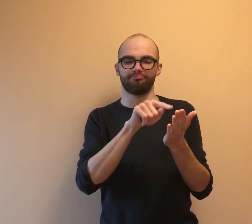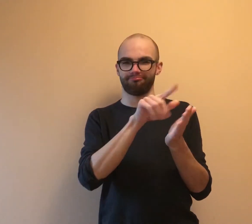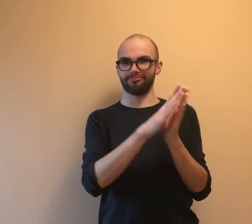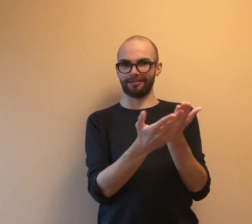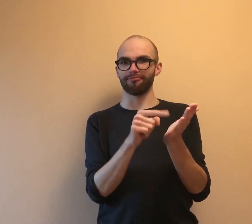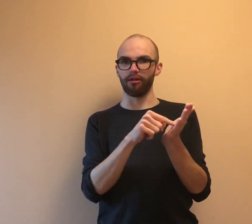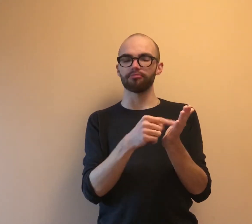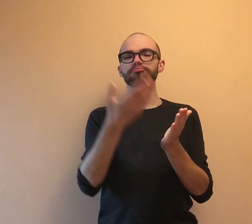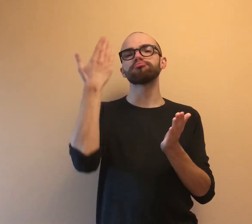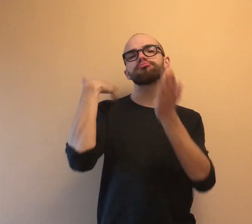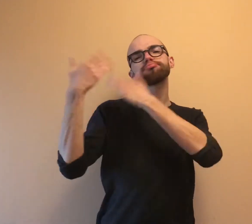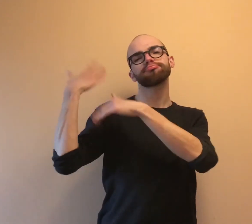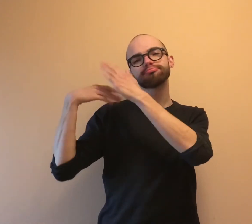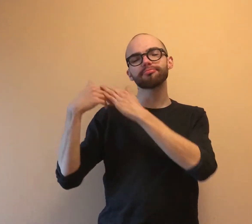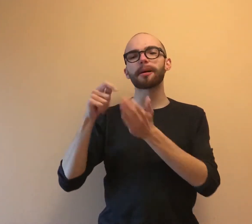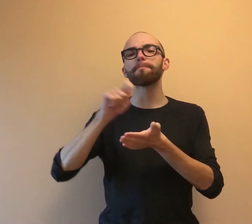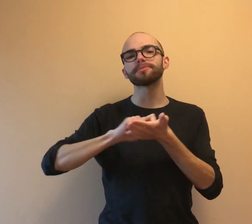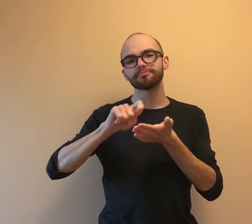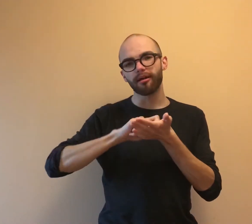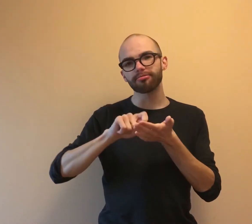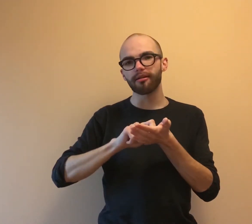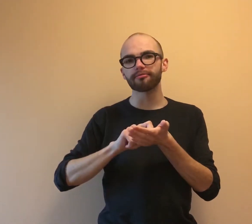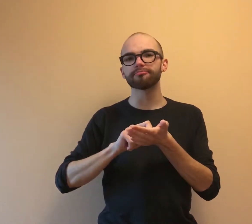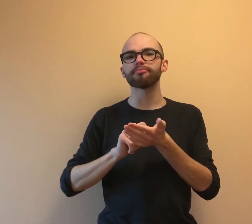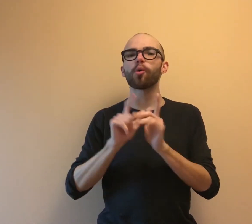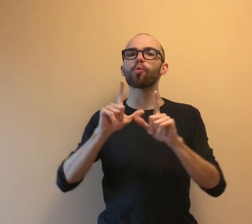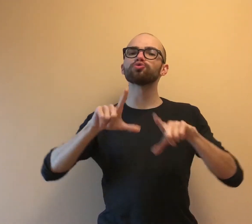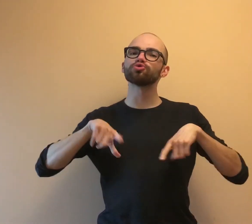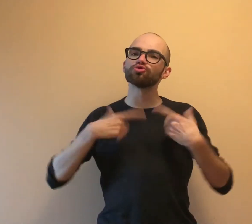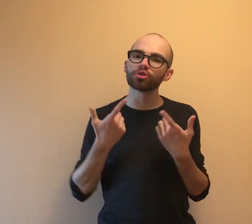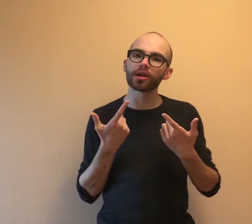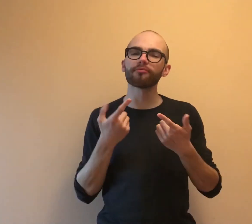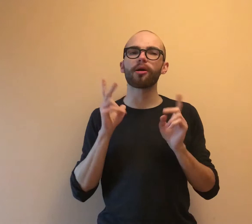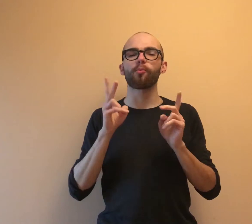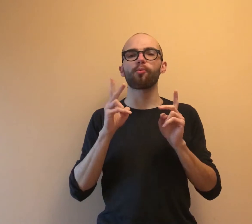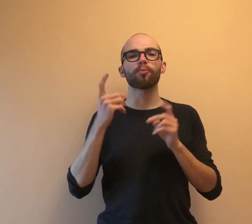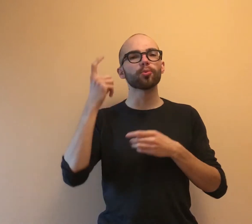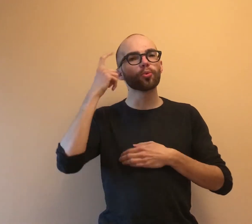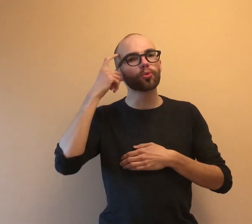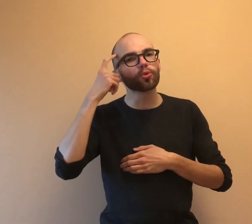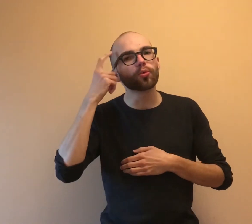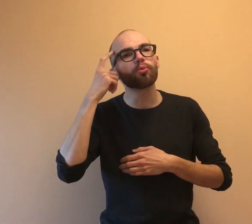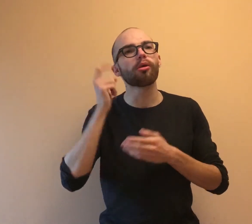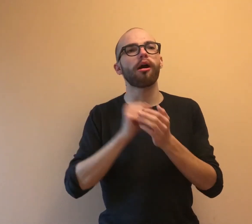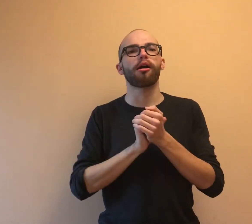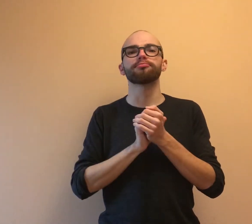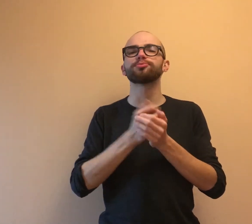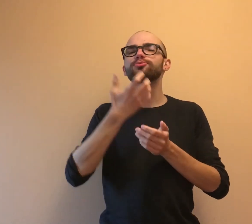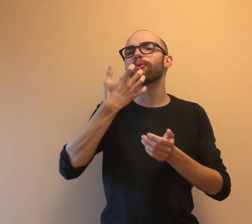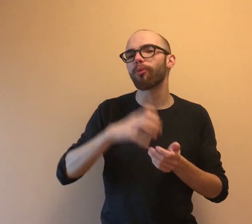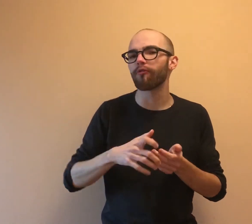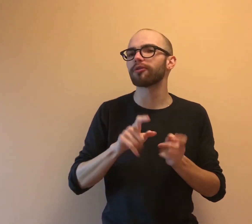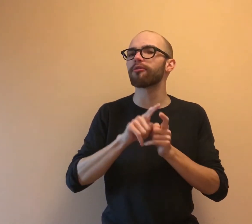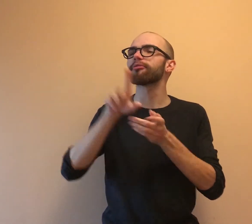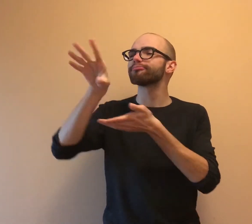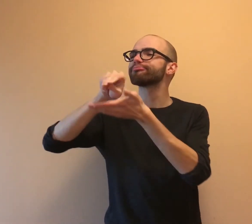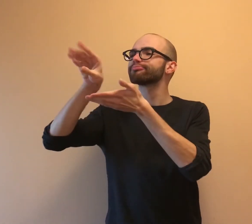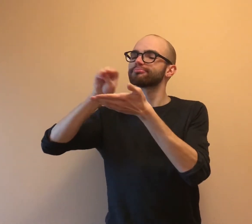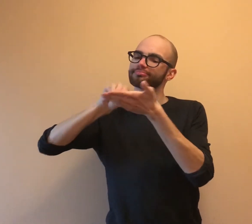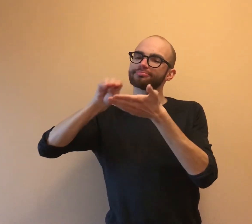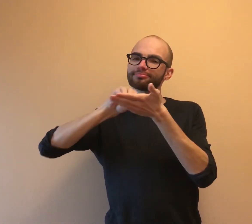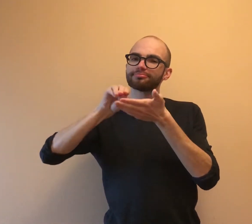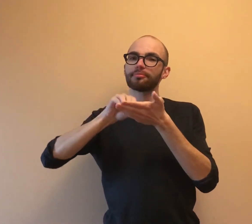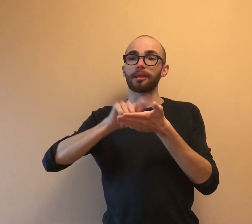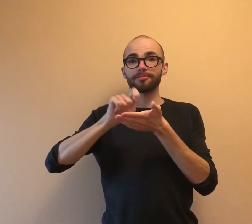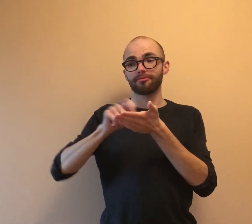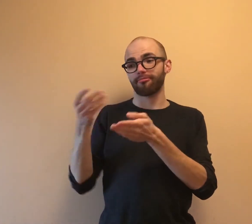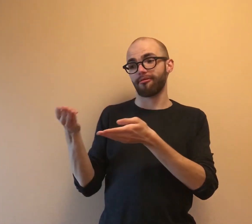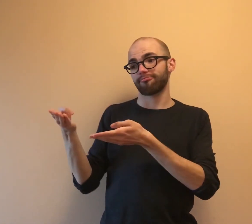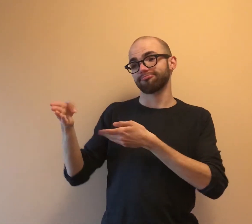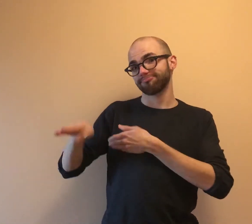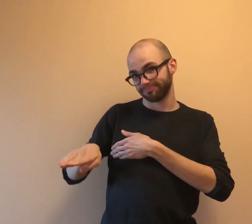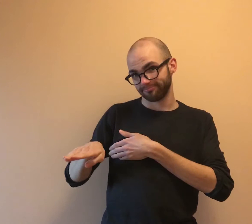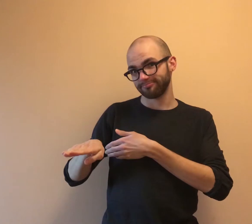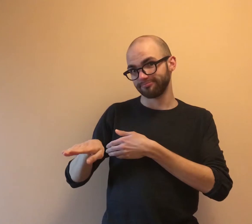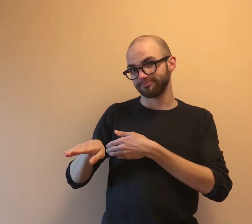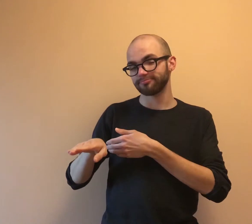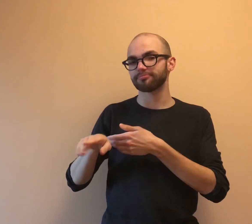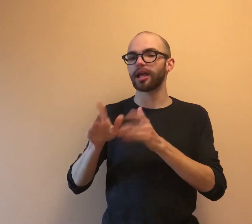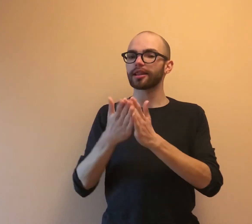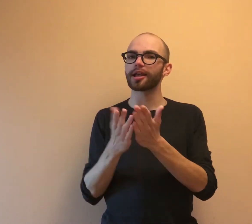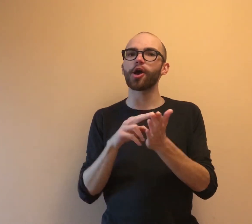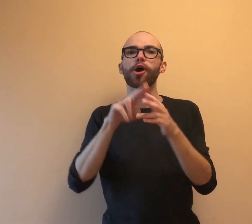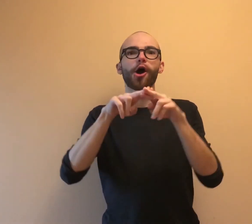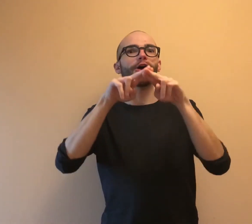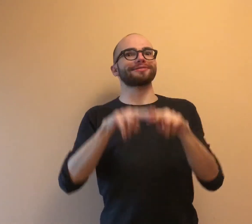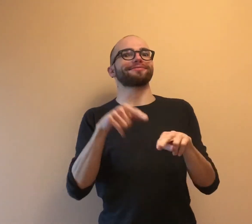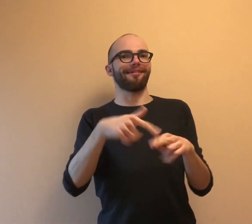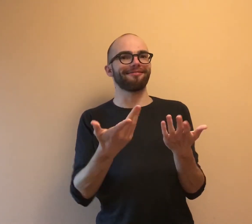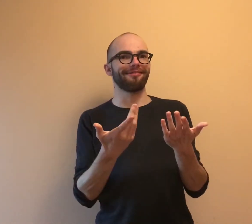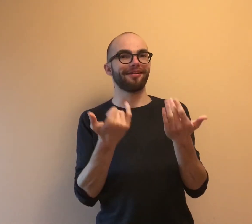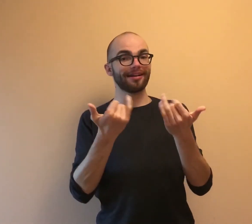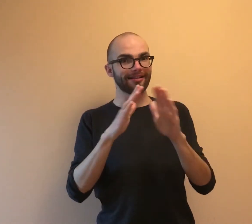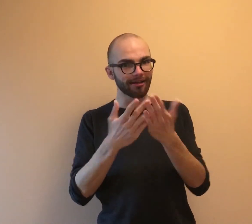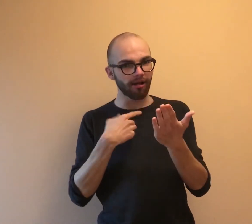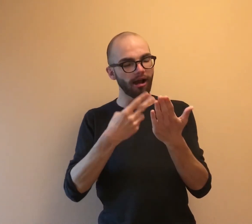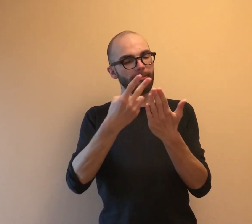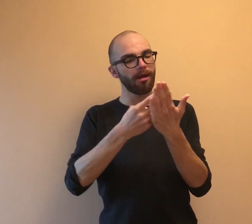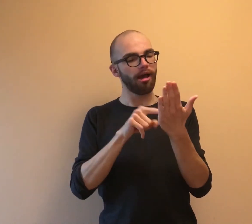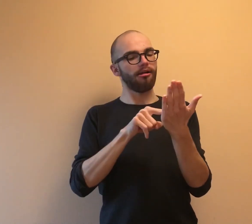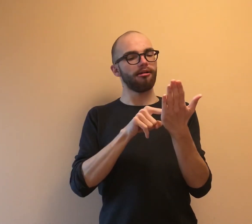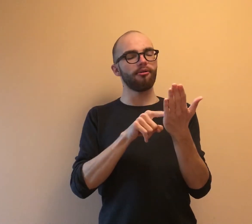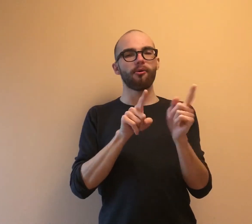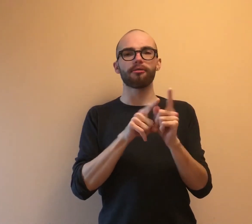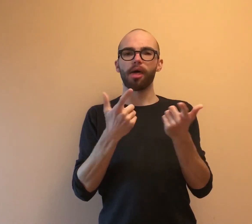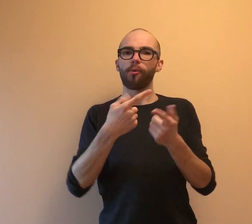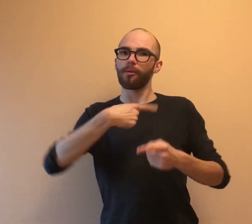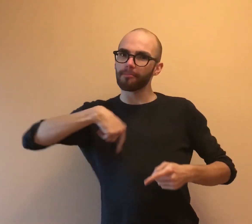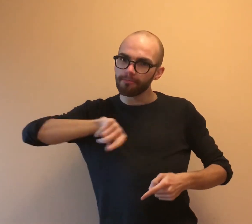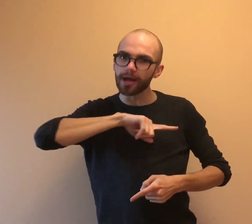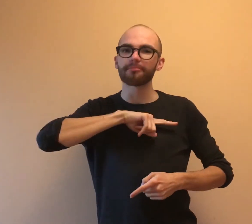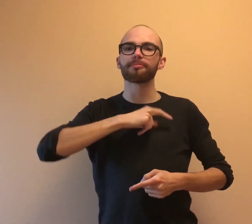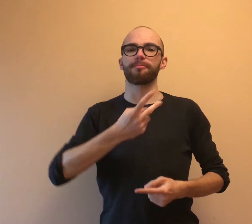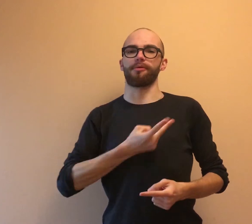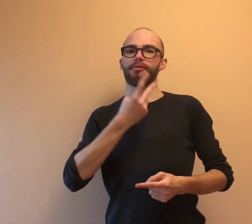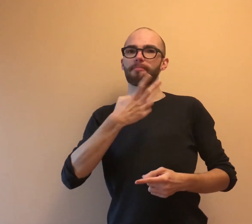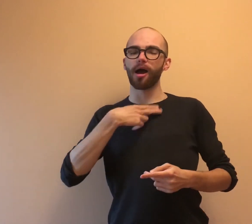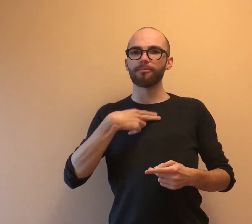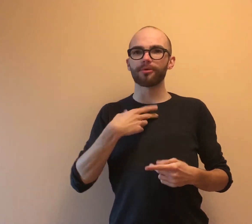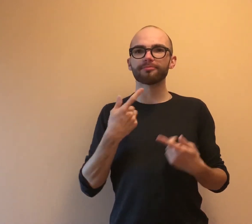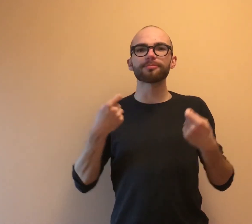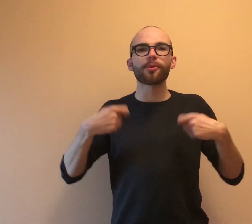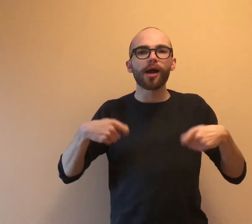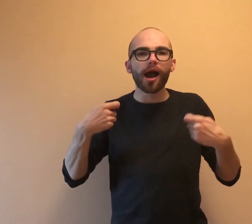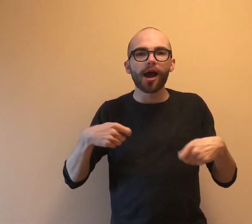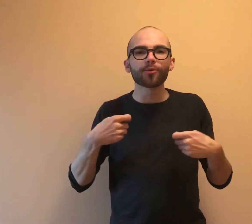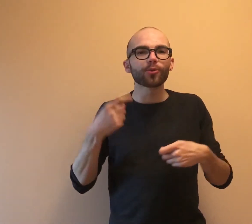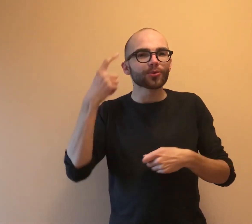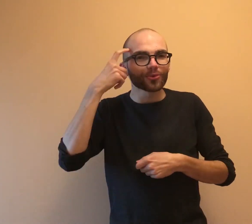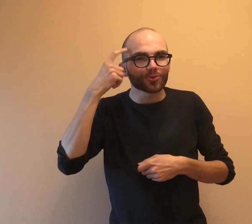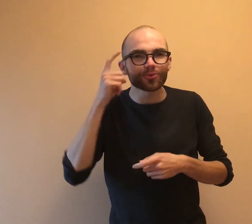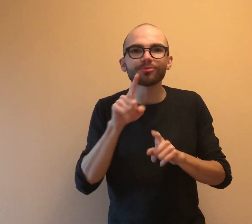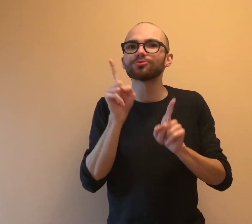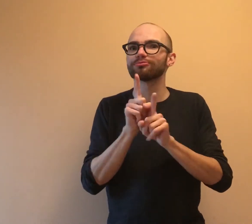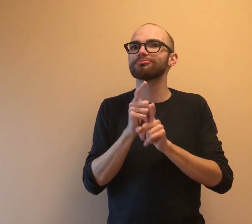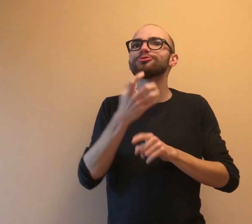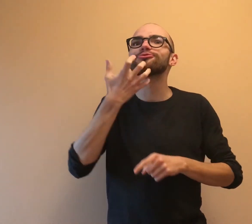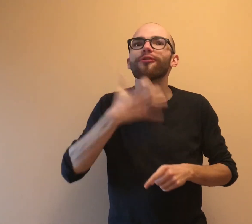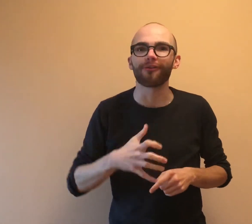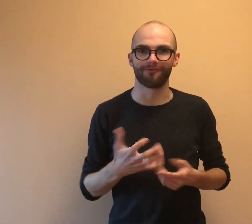ki so nam zapustili naši pisatelji, na katerih smo lahko ponosni.